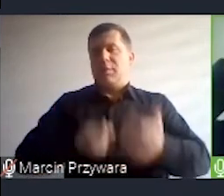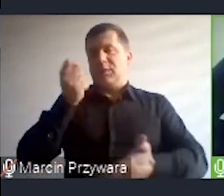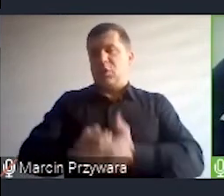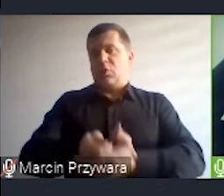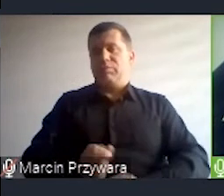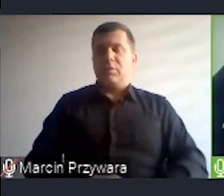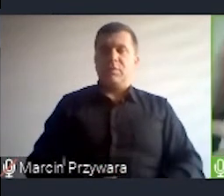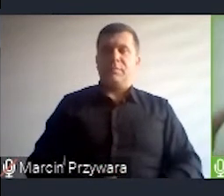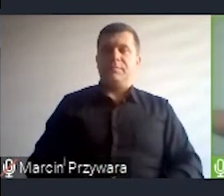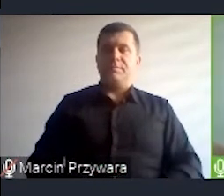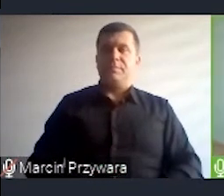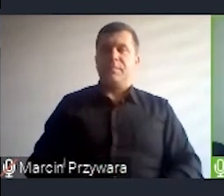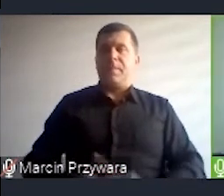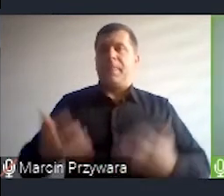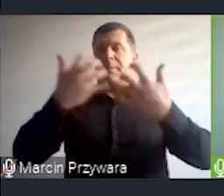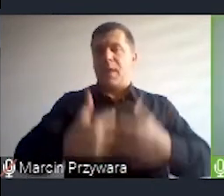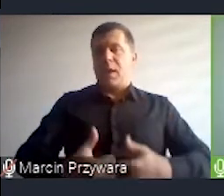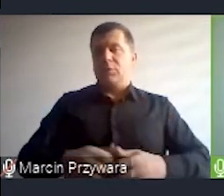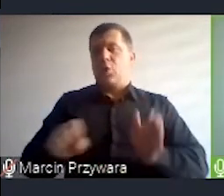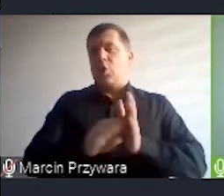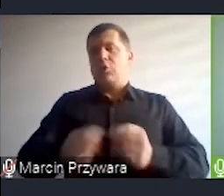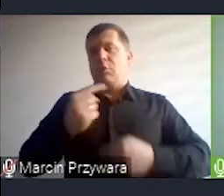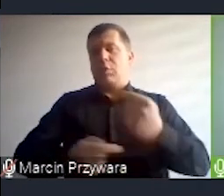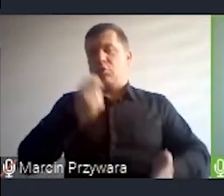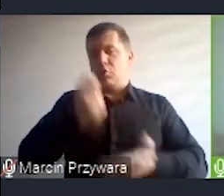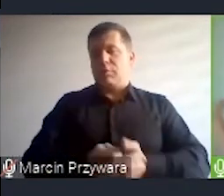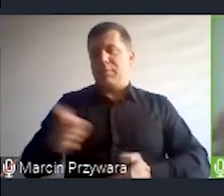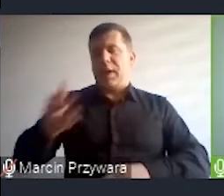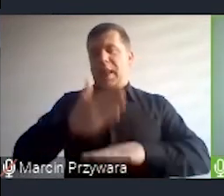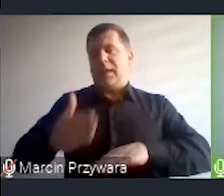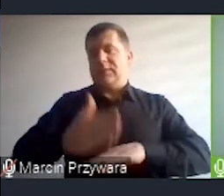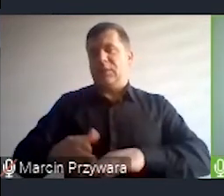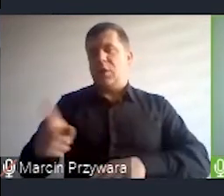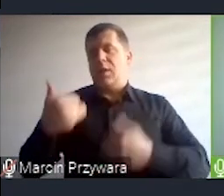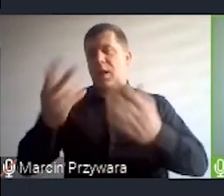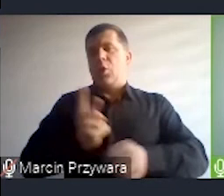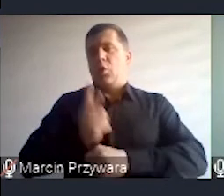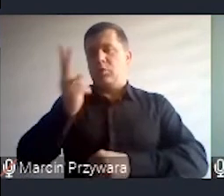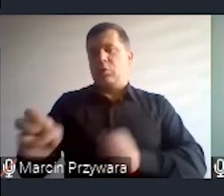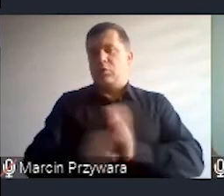Czyli załóżmy, że maszynę od producenta kupuje leasingodawca, udostępnia mi do korzystania,